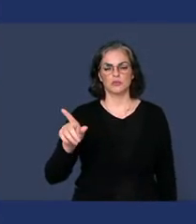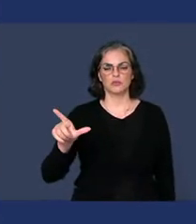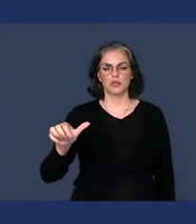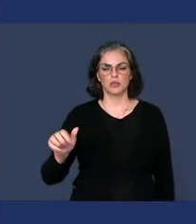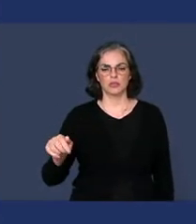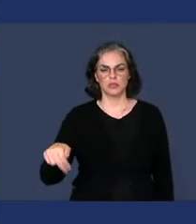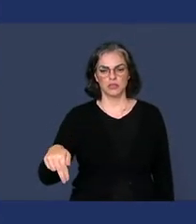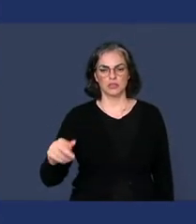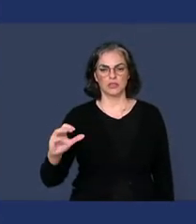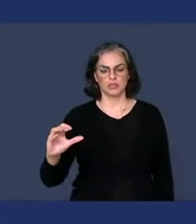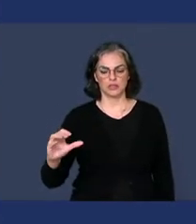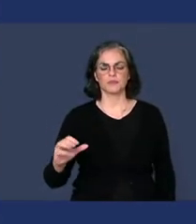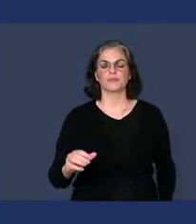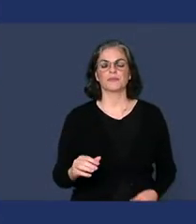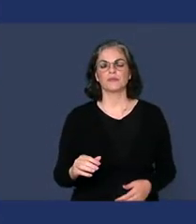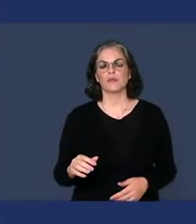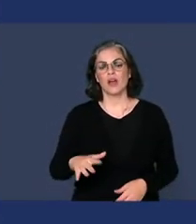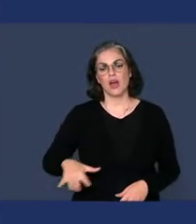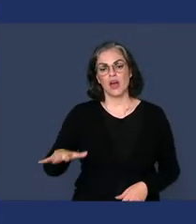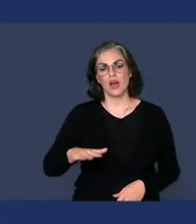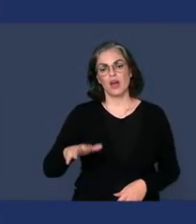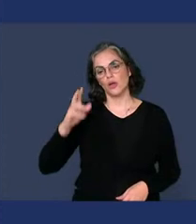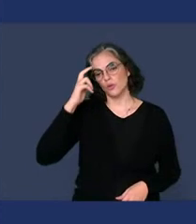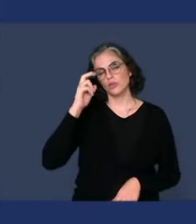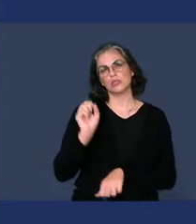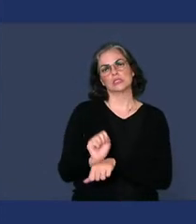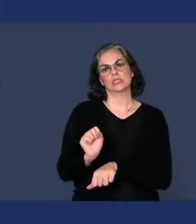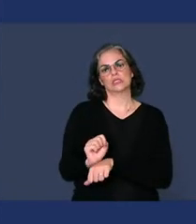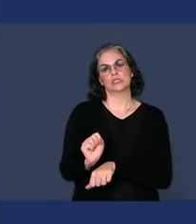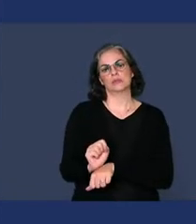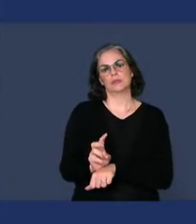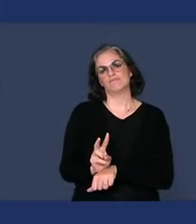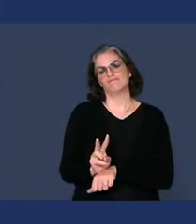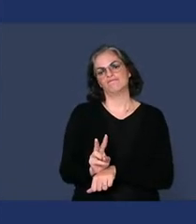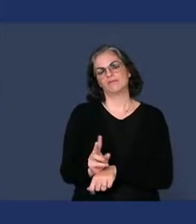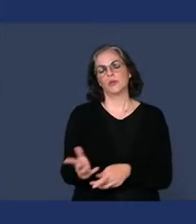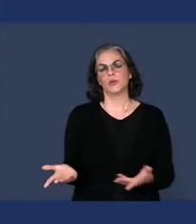ALDIR BLANC BLANC. O SEGMENTO CULTURAL NO BRASIL SERÁ ESPERANDO ESSA VOTAÇÃO NO DIA DE HOJE, PORQUE NÓS